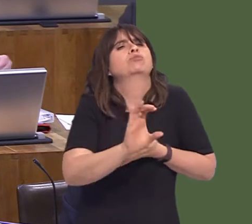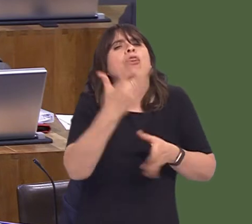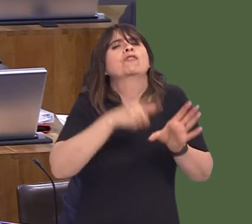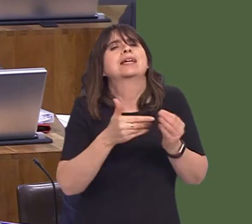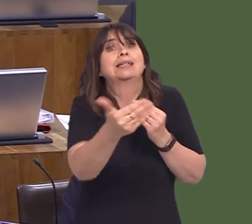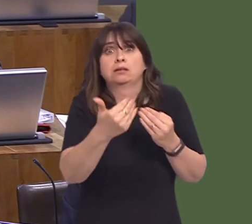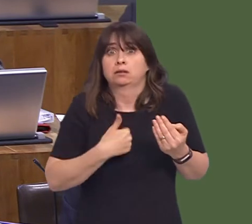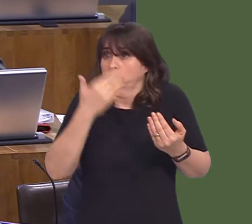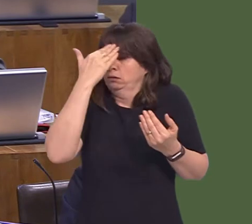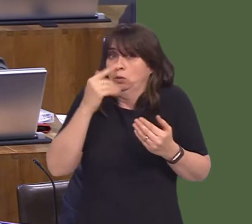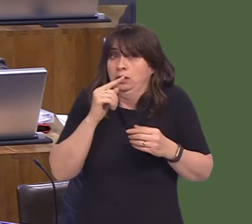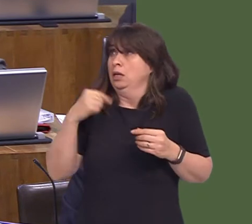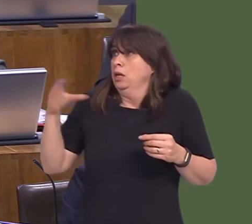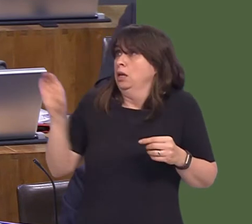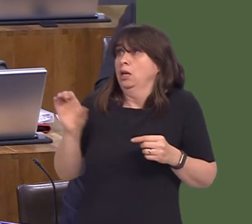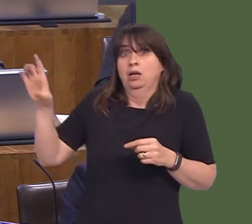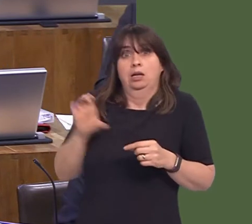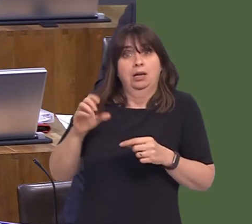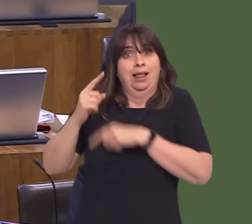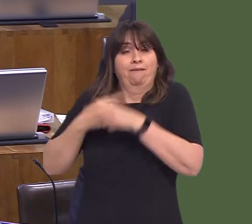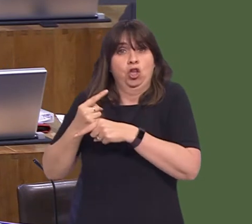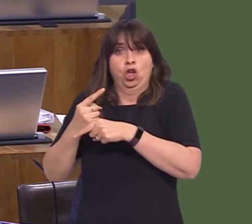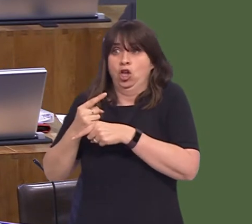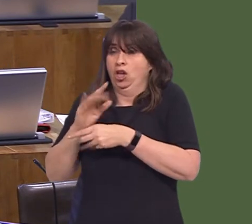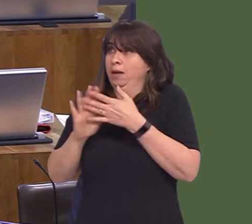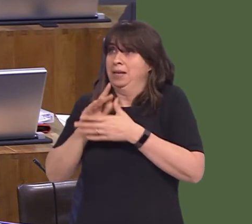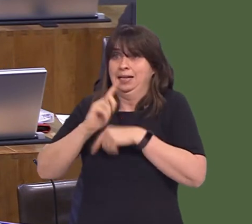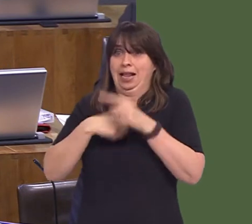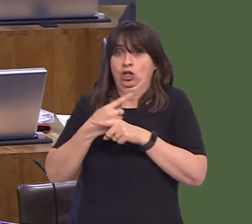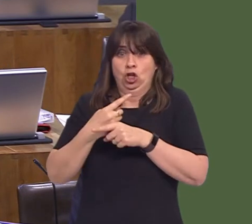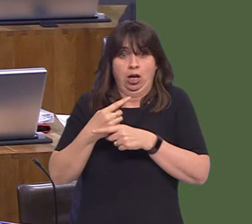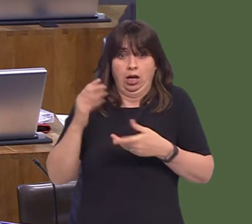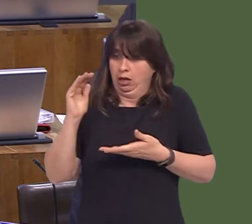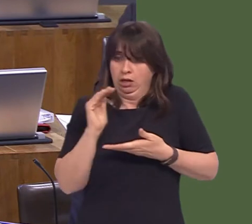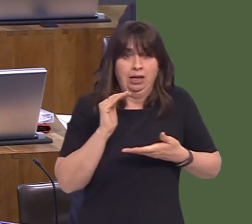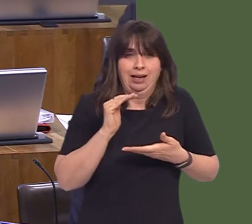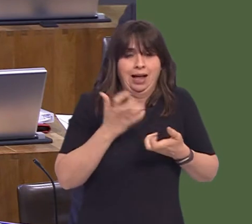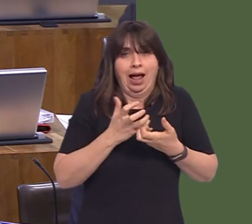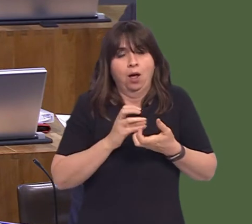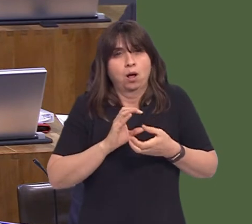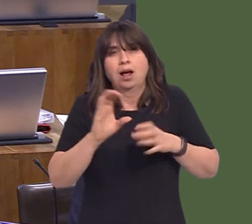rhoi addewid yn y ffordd yna i bopeth, achos y ffaith rym ni'n gwybod bod y gyllideb yn